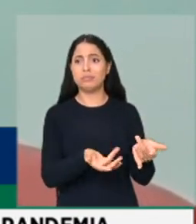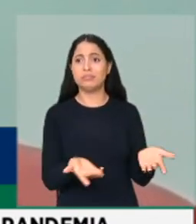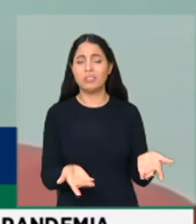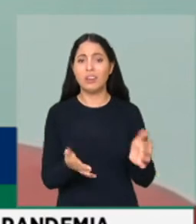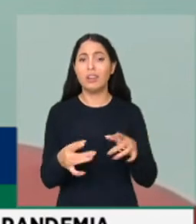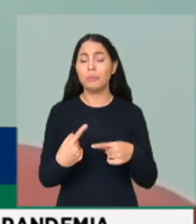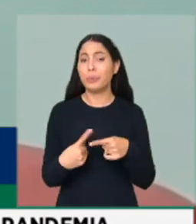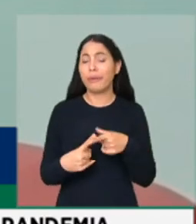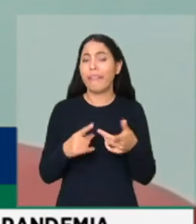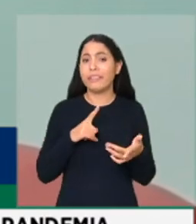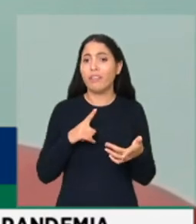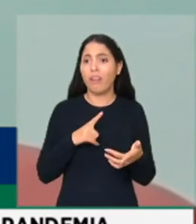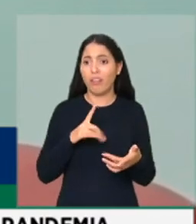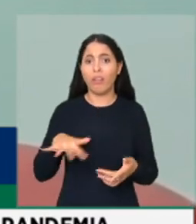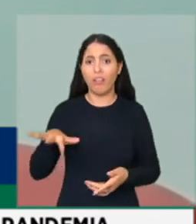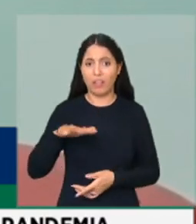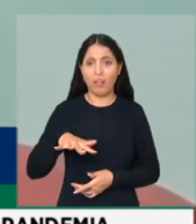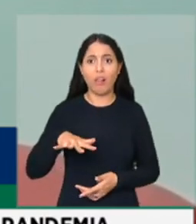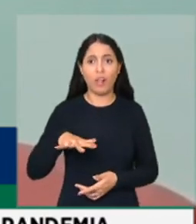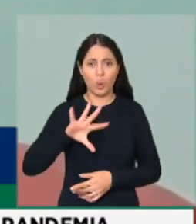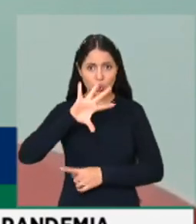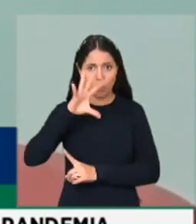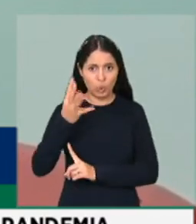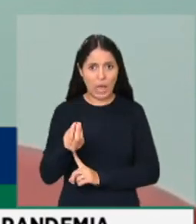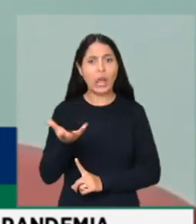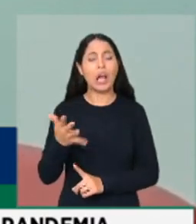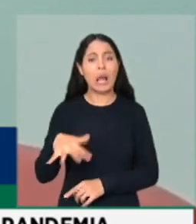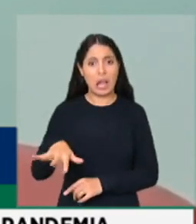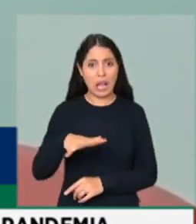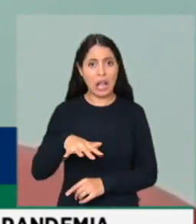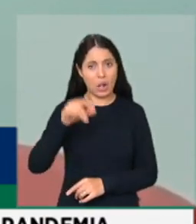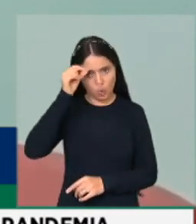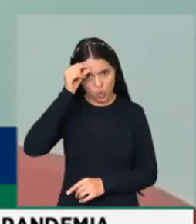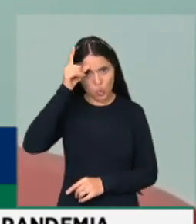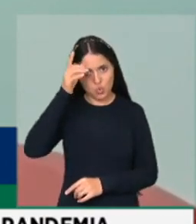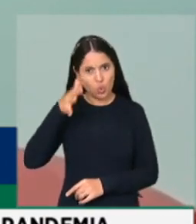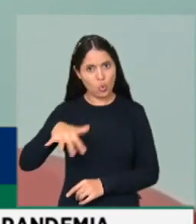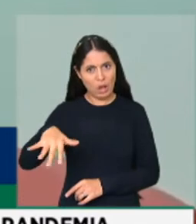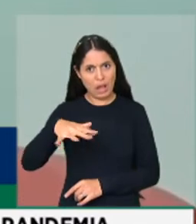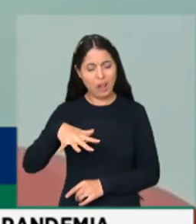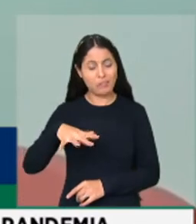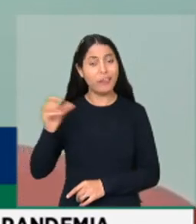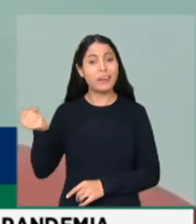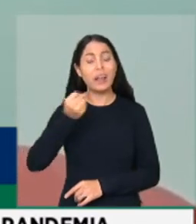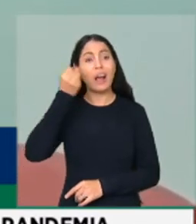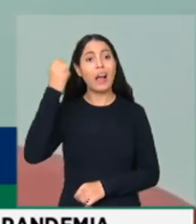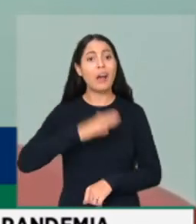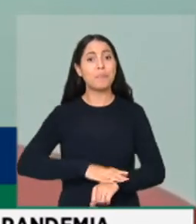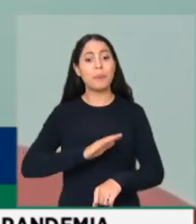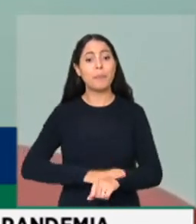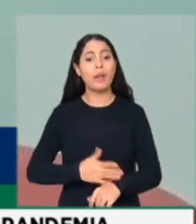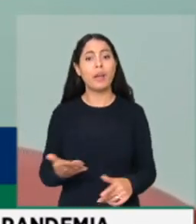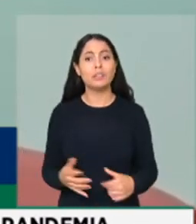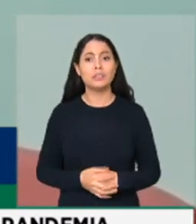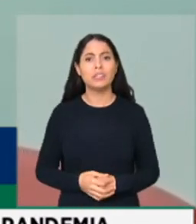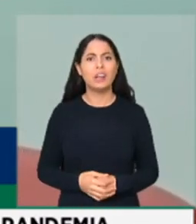ARTÍSTICO, DE EVENTOS... ESTÁ SOFRENDO EXTREMAMENTE, UMA SITUAÇÃO EXTREMAMENTE GRAVE E ISSO NO PAÍS INTEIRO.